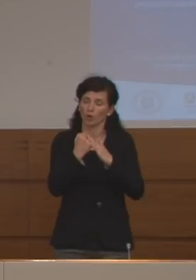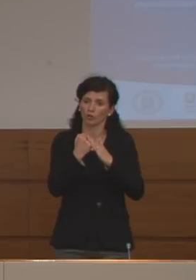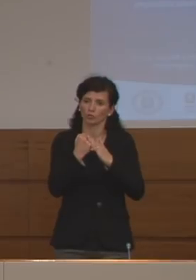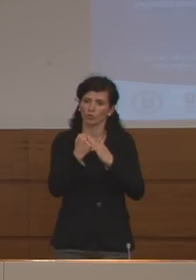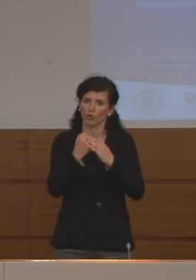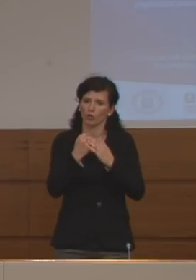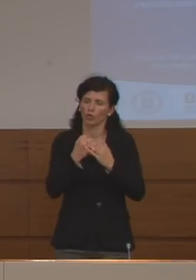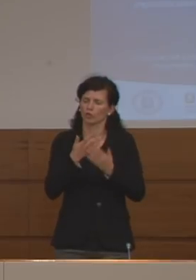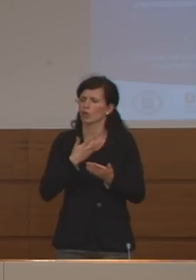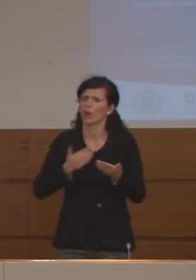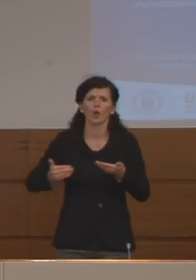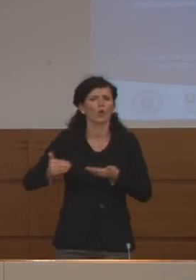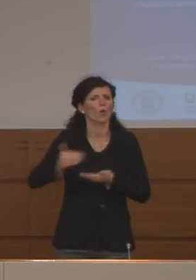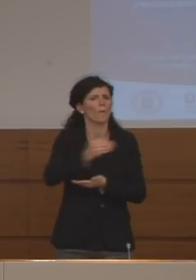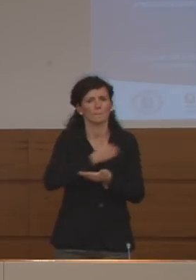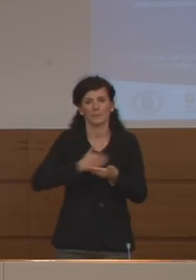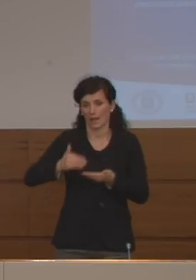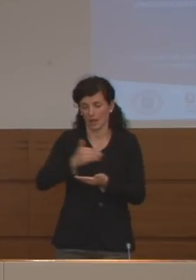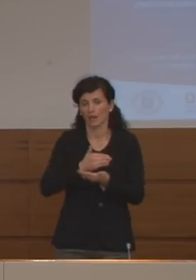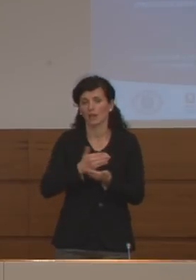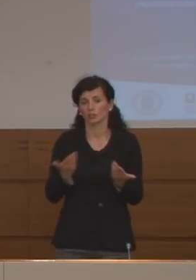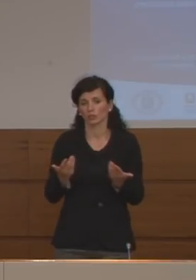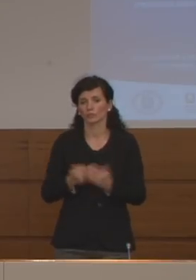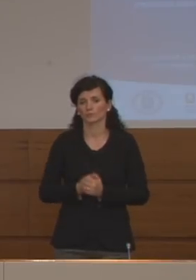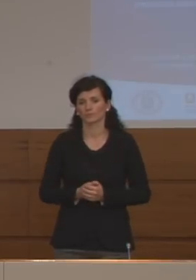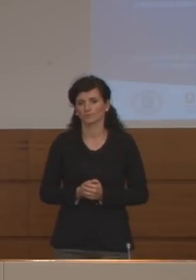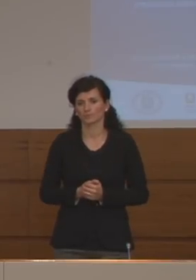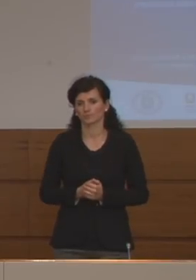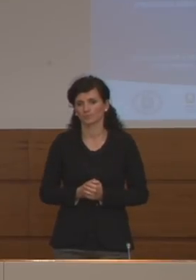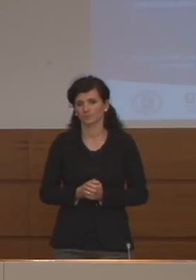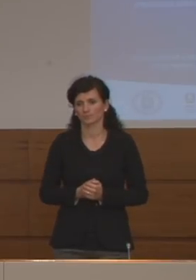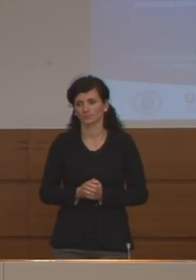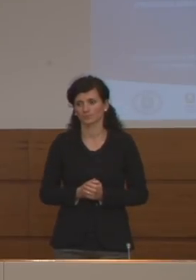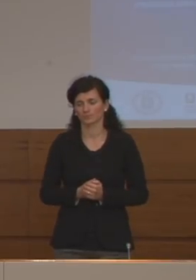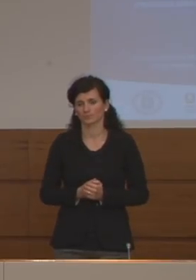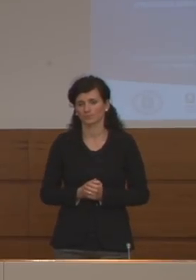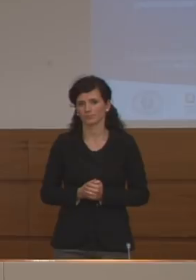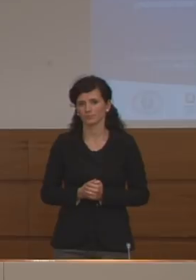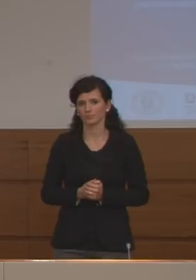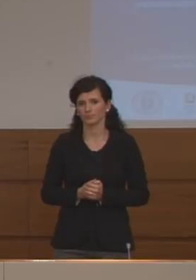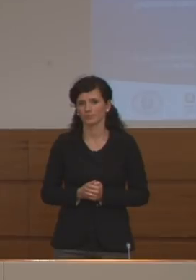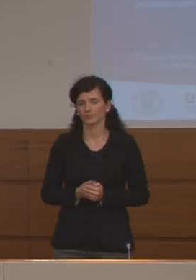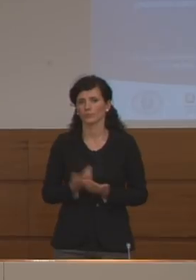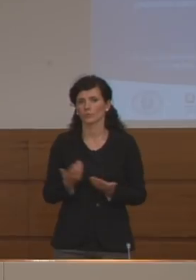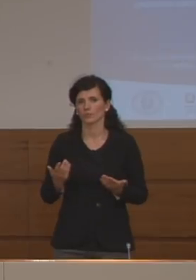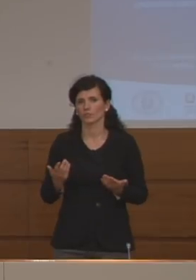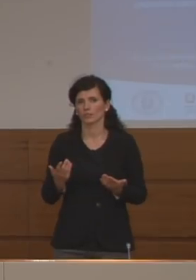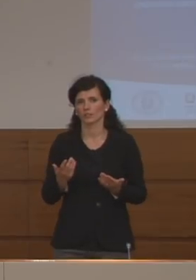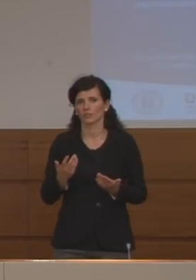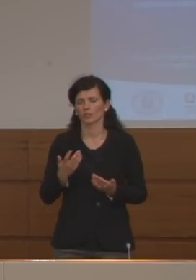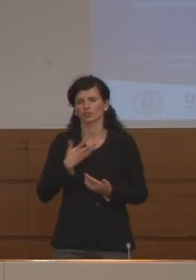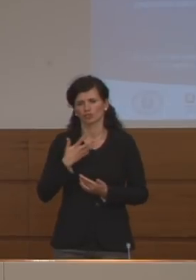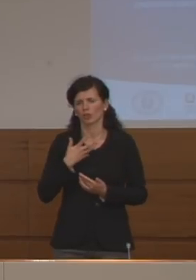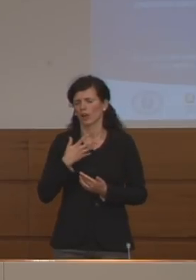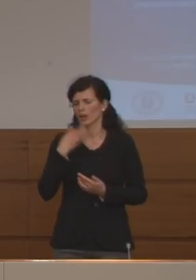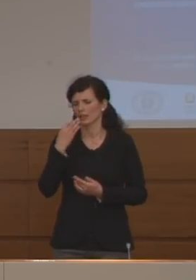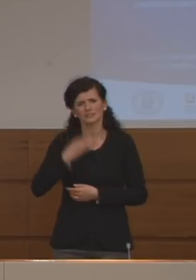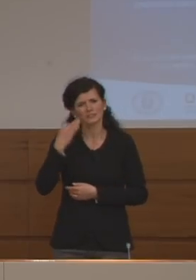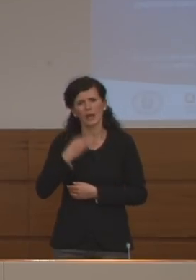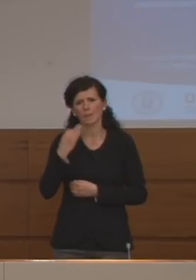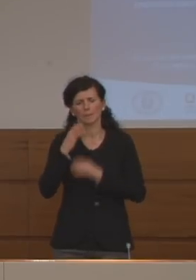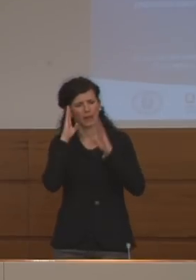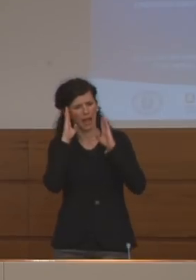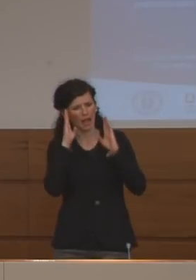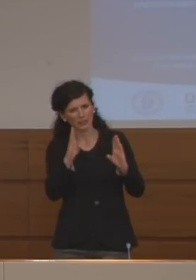Quindi, come ho detto tante volte, grande attenzione alla necessità di mantenere l'economia